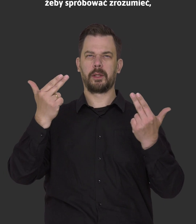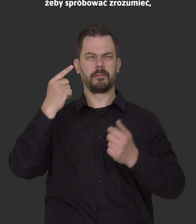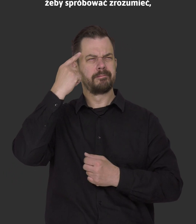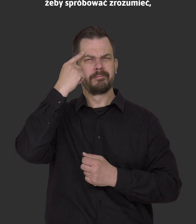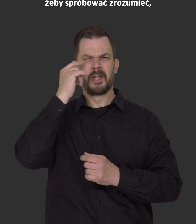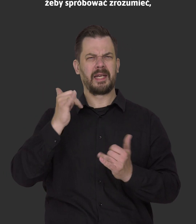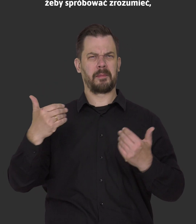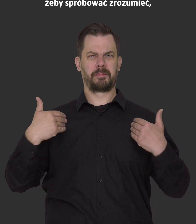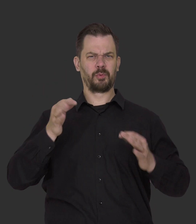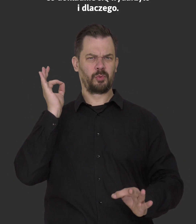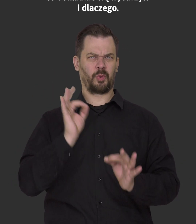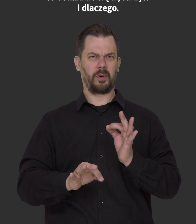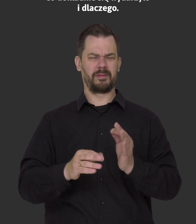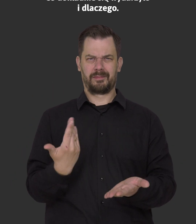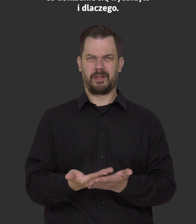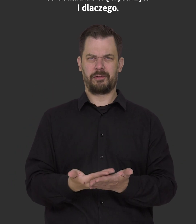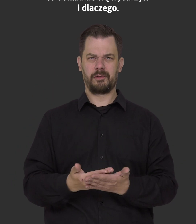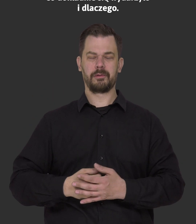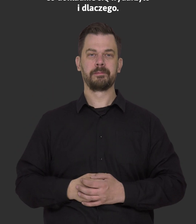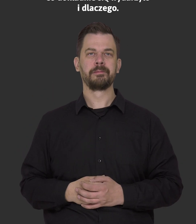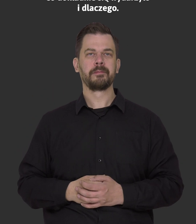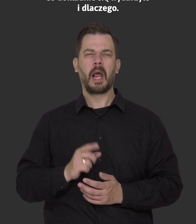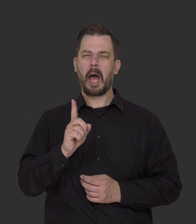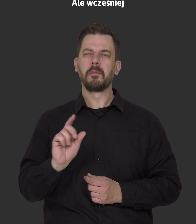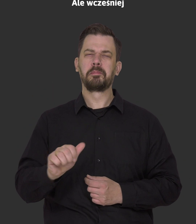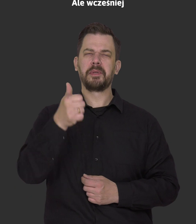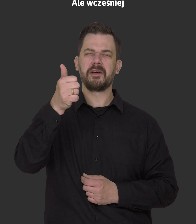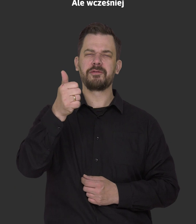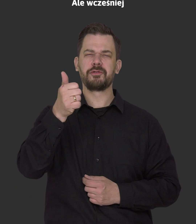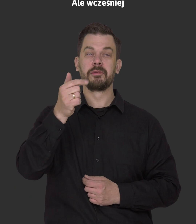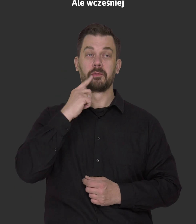żeby spróbować zrozumieć, co dokładnie się wydarzyło i dlaczego. Ale wcześniej